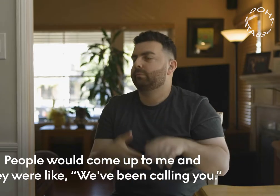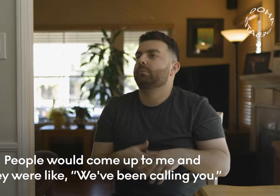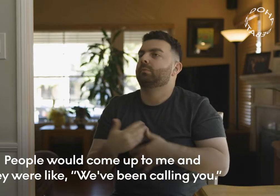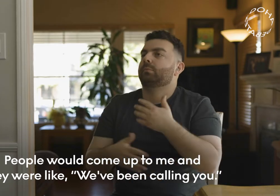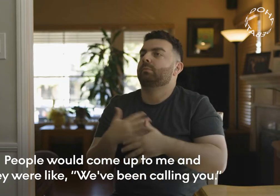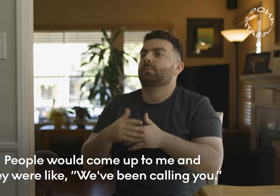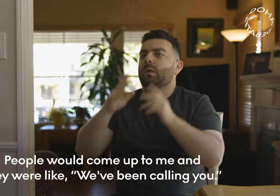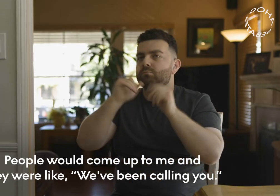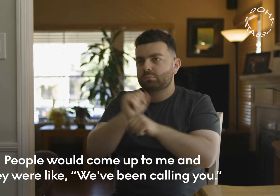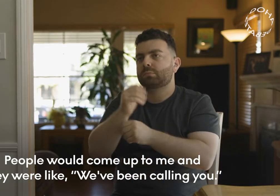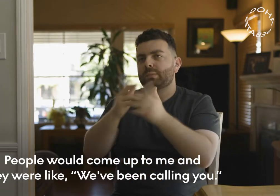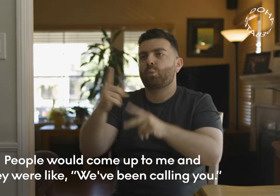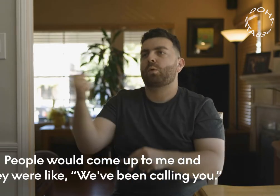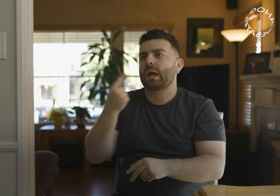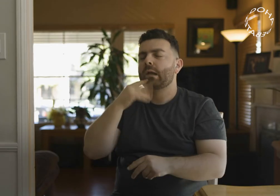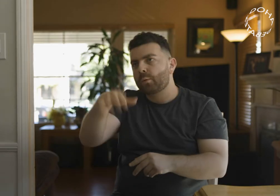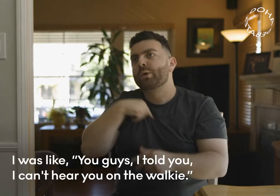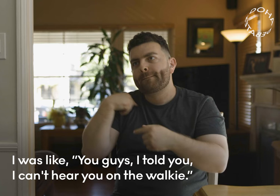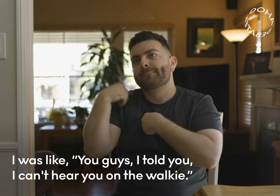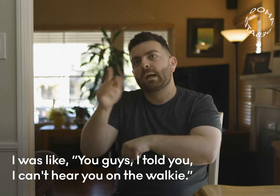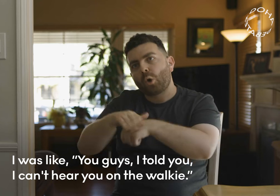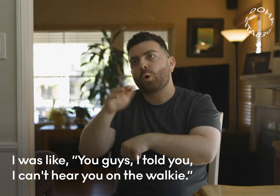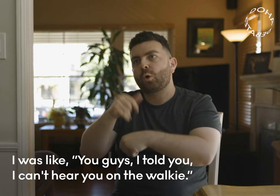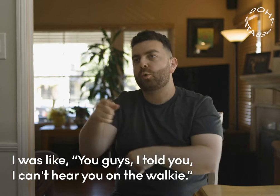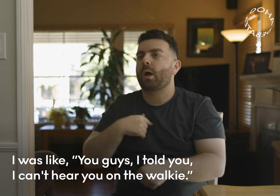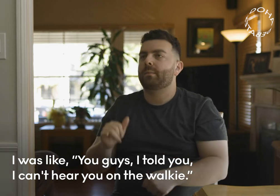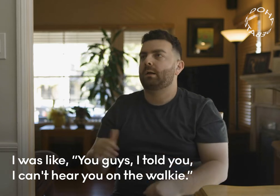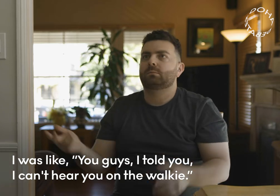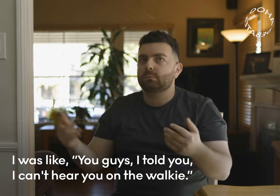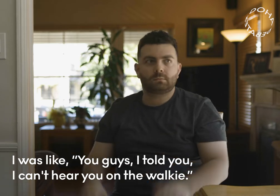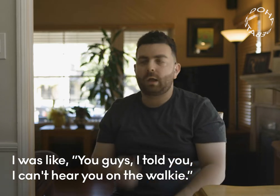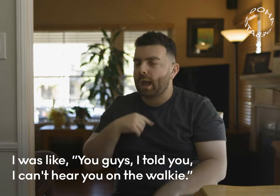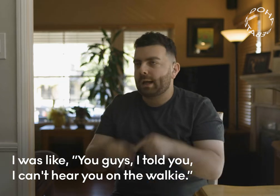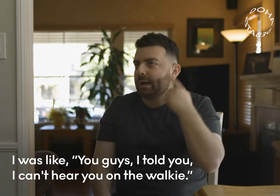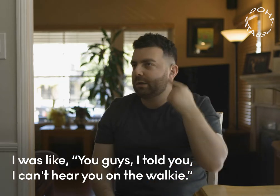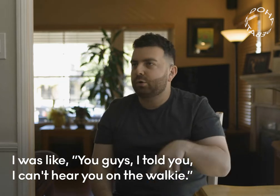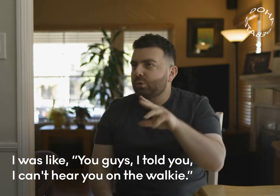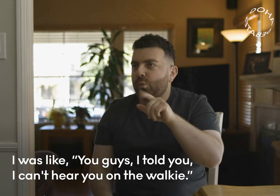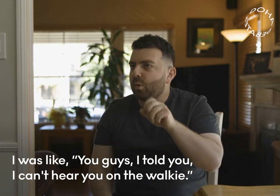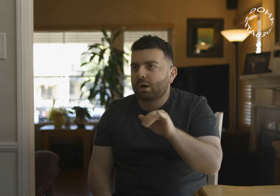يأتون إليّ ويقولون، كنا نتصل بك. كنت أقول، "أخبرتكم يا رفاق، لا يمكنني سماعكم على اللاسلكي."